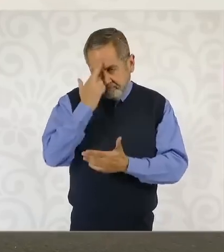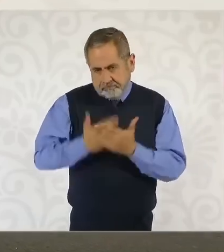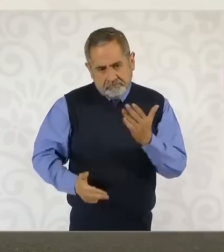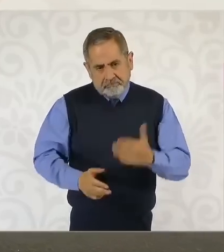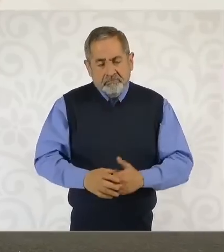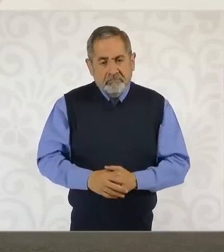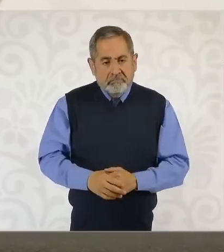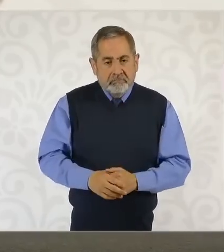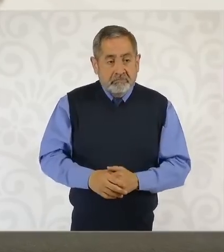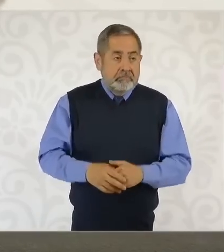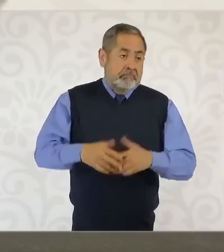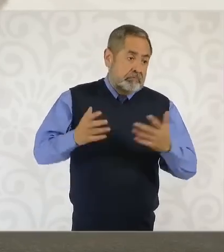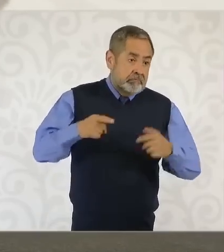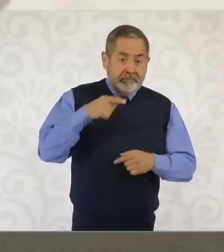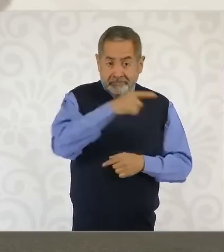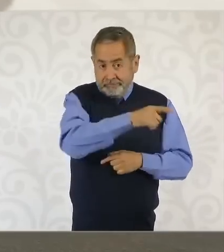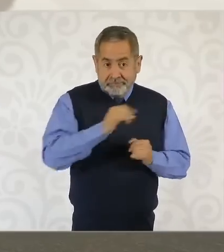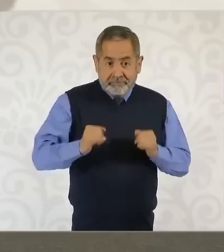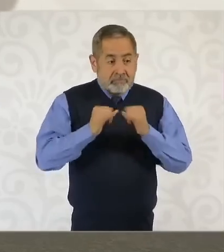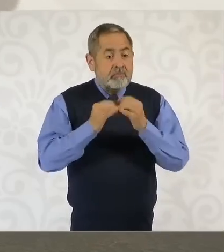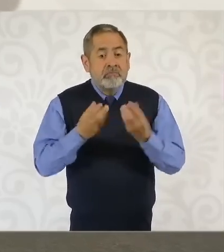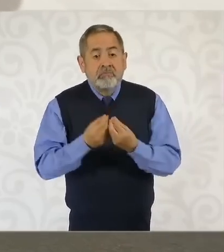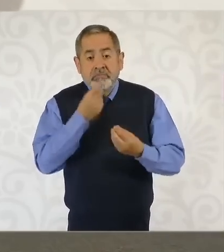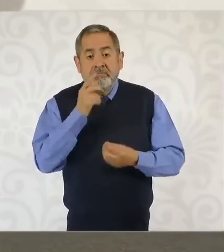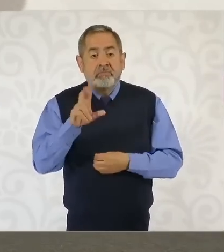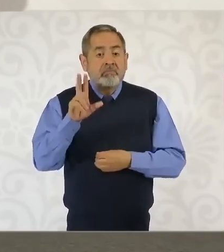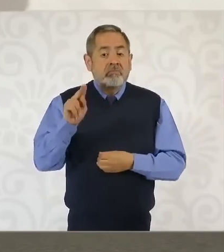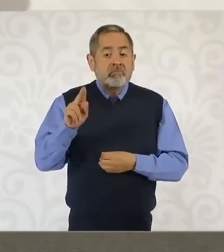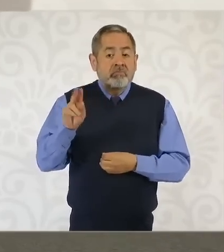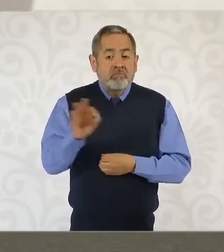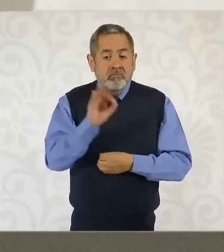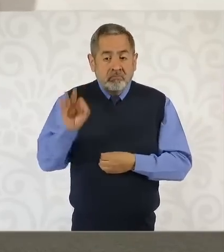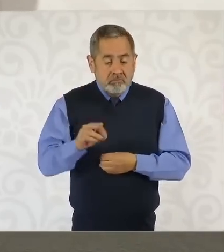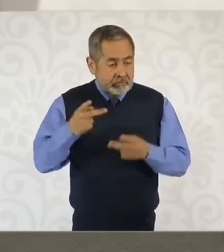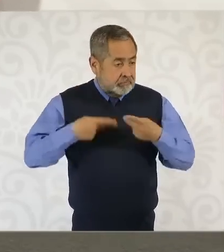Pero según este instituto 80% de las personas detenidas en Estados Unidos